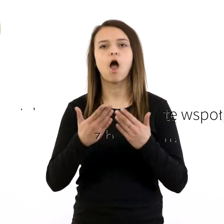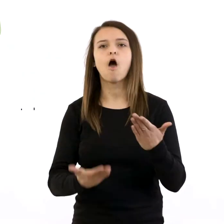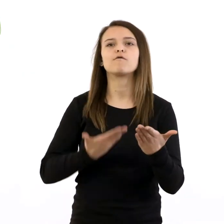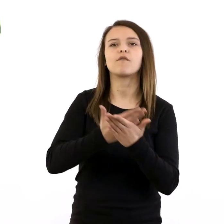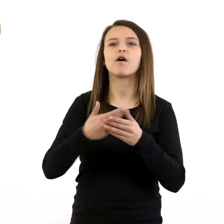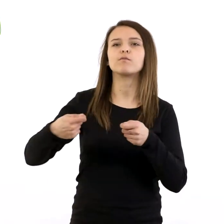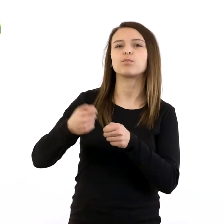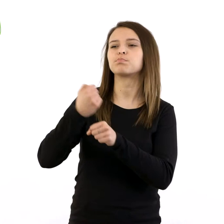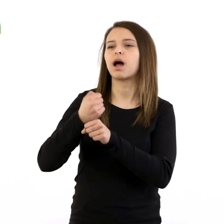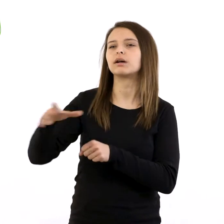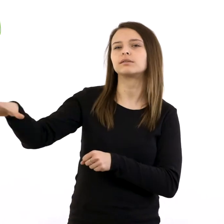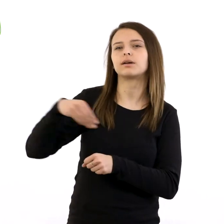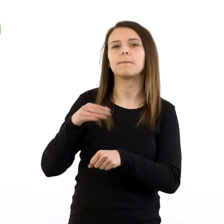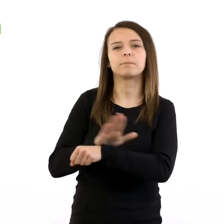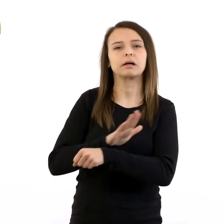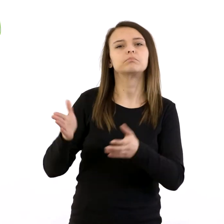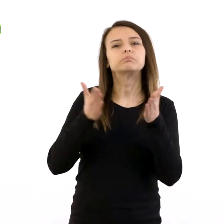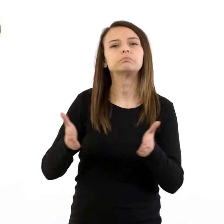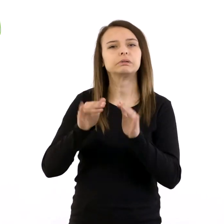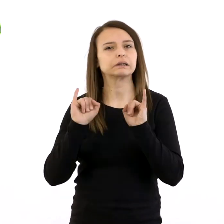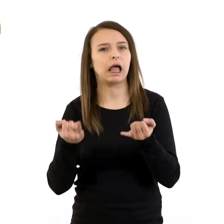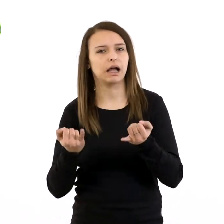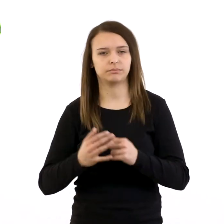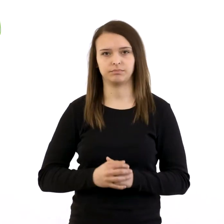Jak przygotować ofertę współpracy z biznesem?